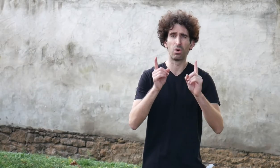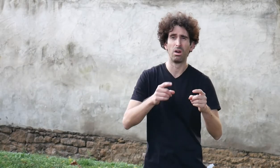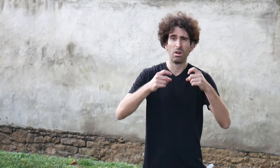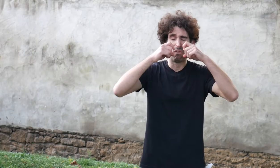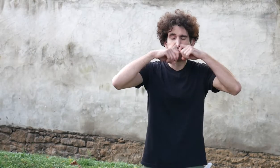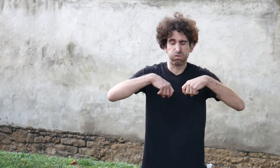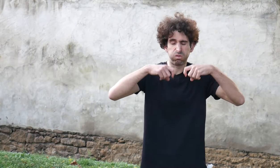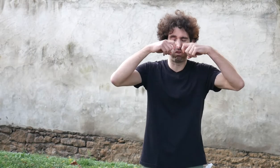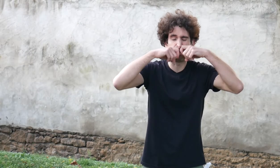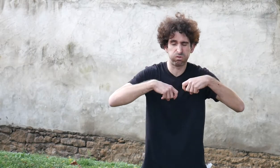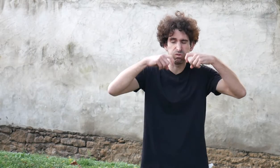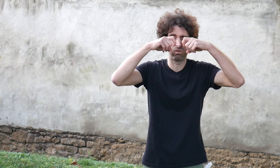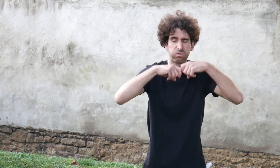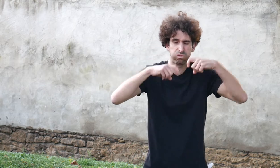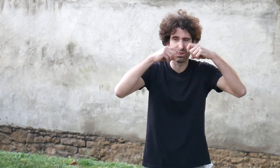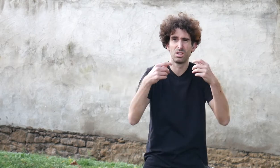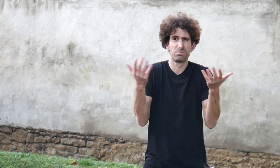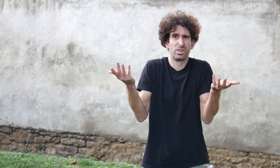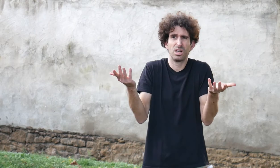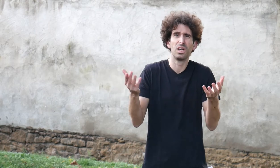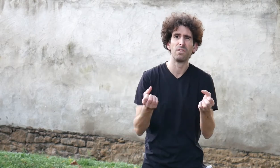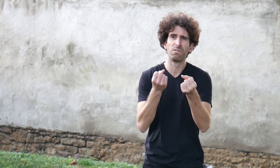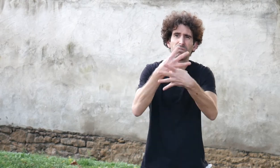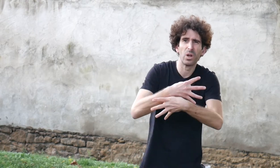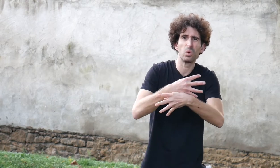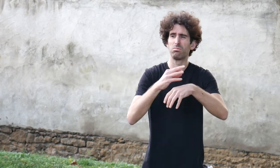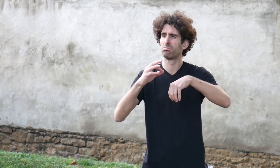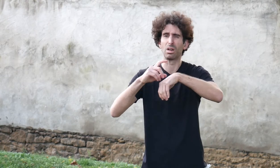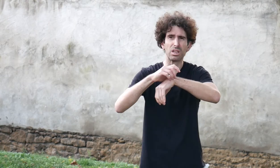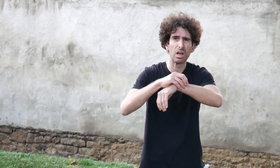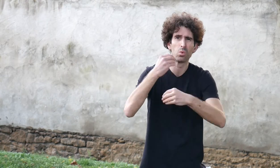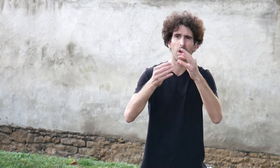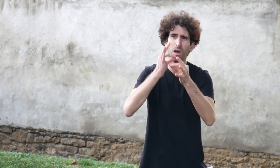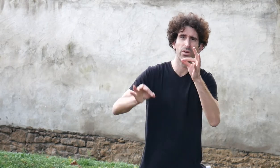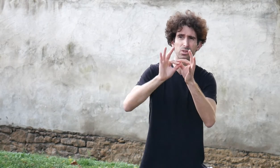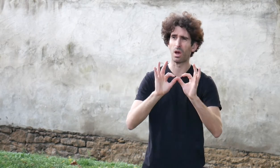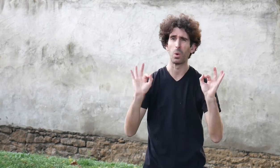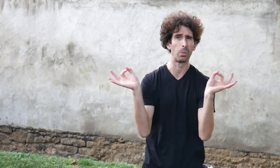Parfois, ça coule à flot alors qu'il n'y a pas de virus ni de bactéries ni d'infections.